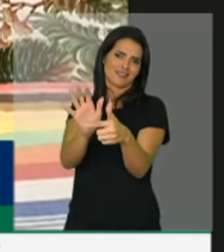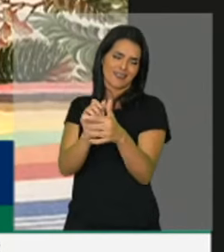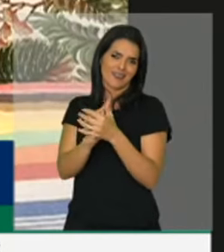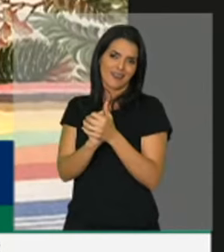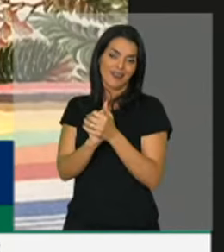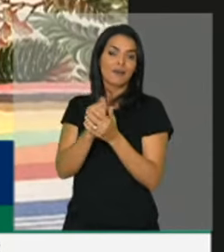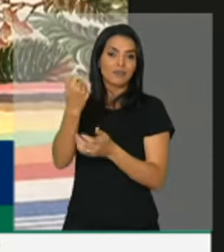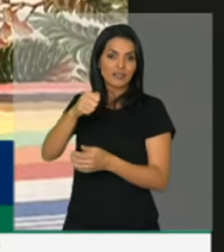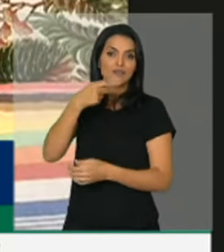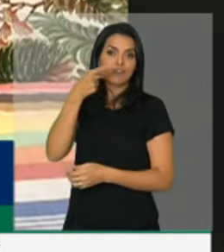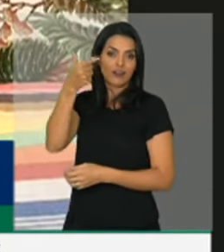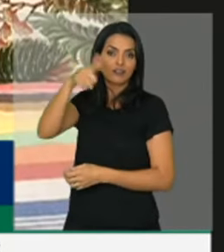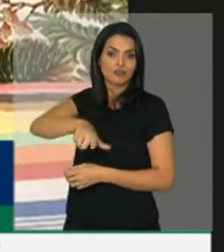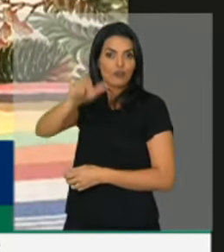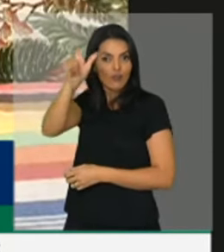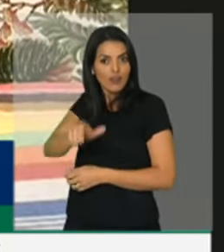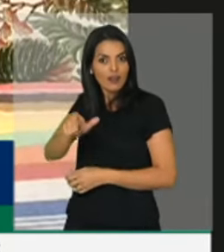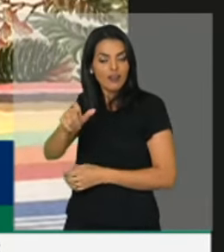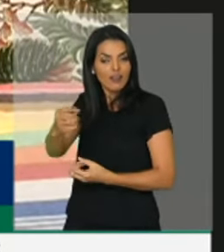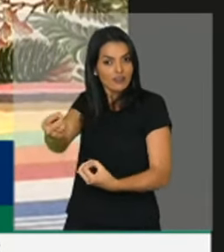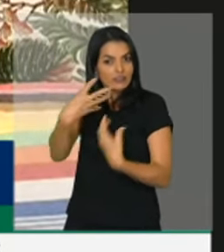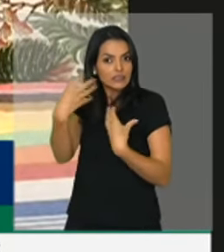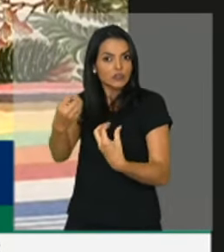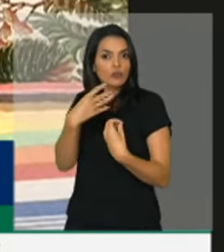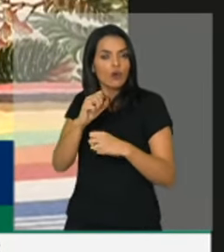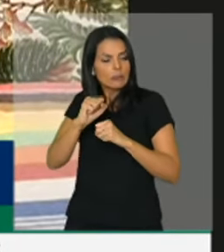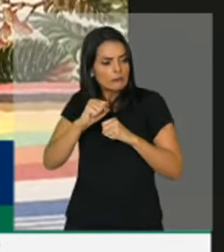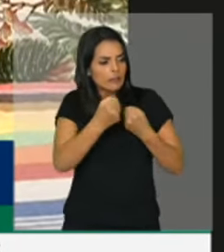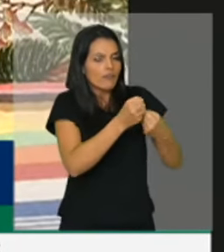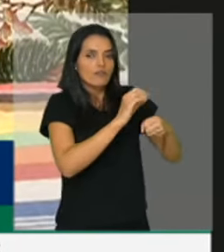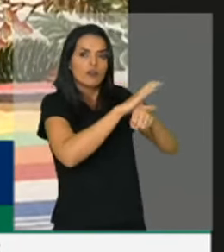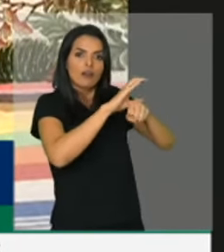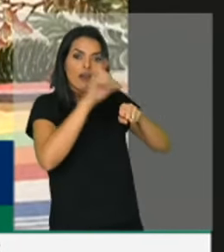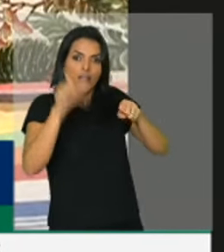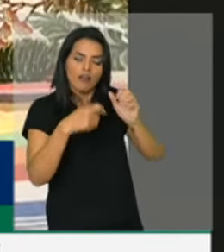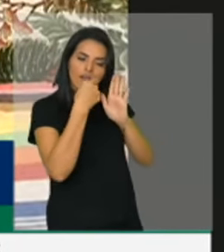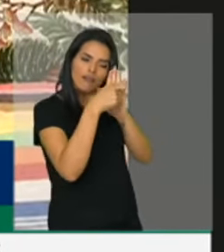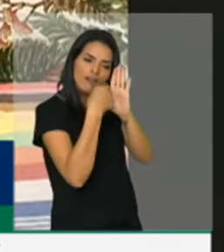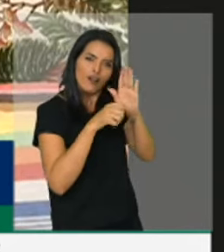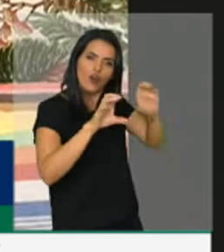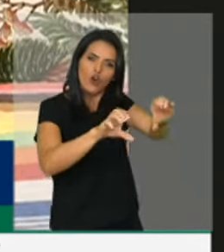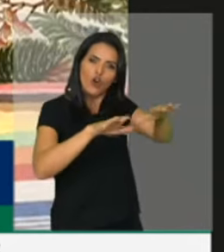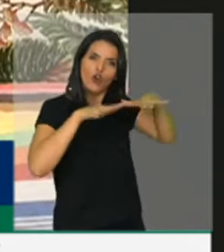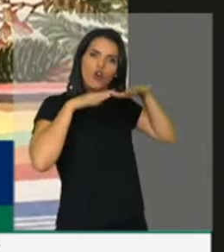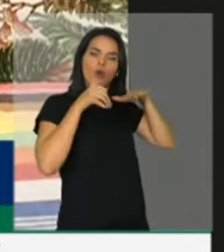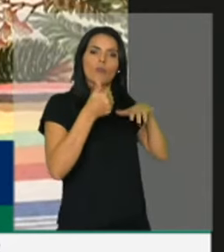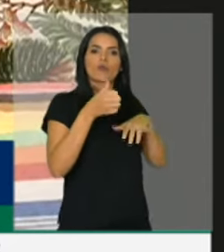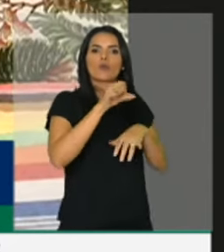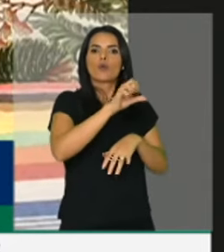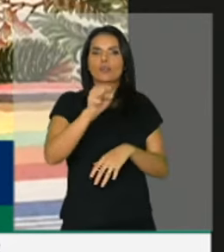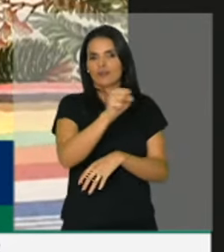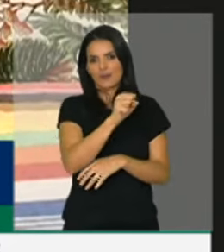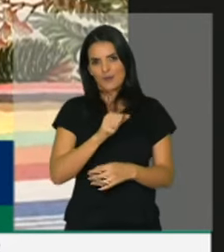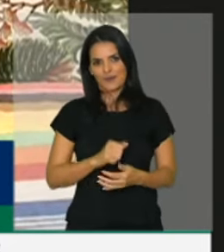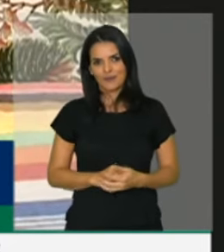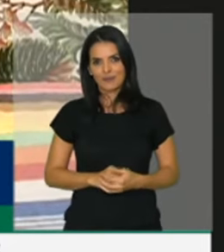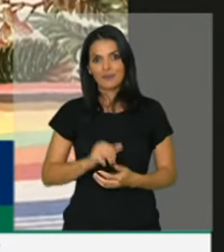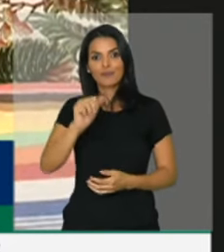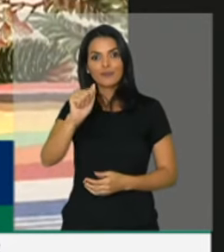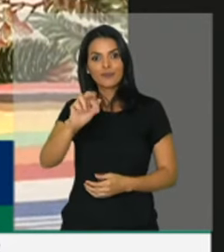APRENDEMOS COM ELE... A DEFENDER A CONSTITUIÇÃO.... QUE ELE AJUDOU A ESCREVER... NA CONSTITUINTE DE 88. AROLDO LIMA PRESENTE HOJE E SEMPRE, REFERÊNCIA PARA TODOS NÓ S.... GUERREIRO DO POVO